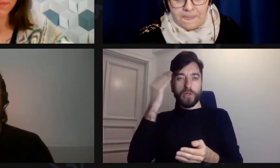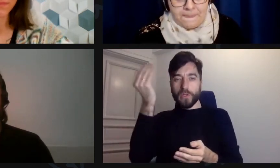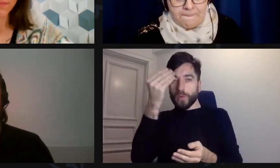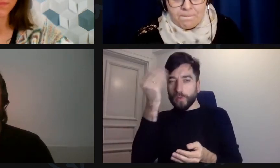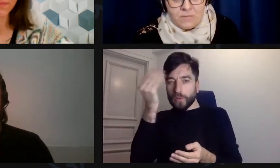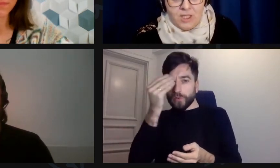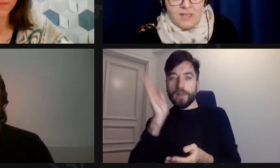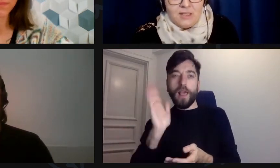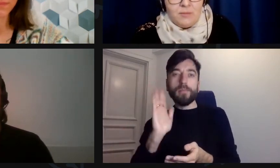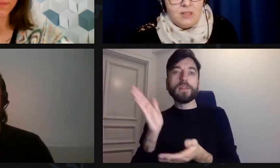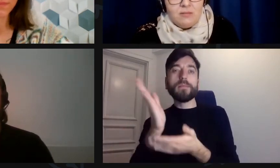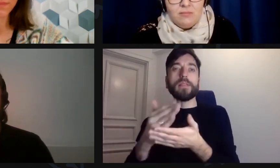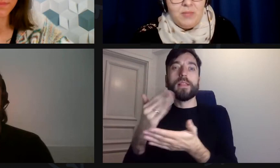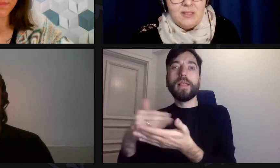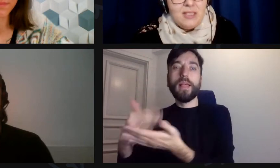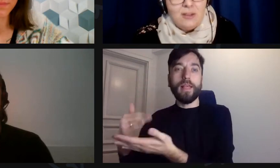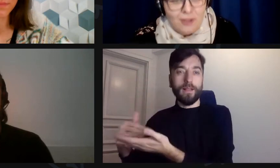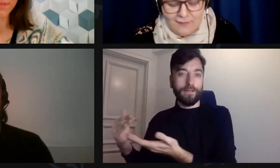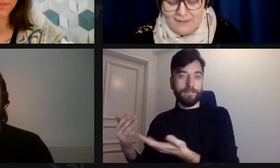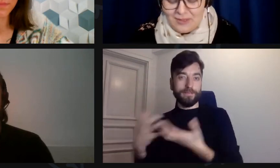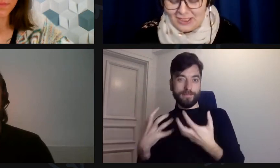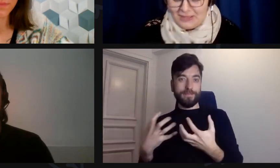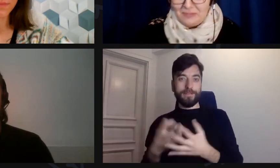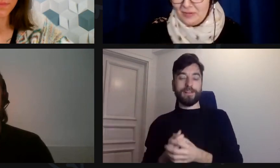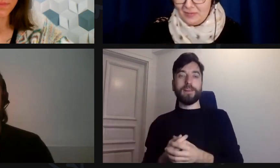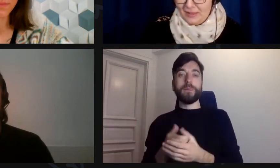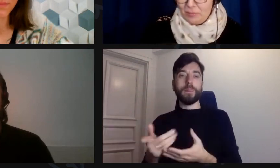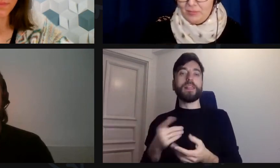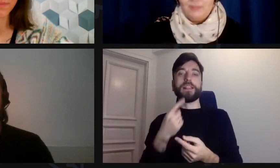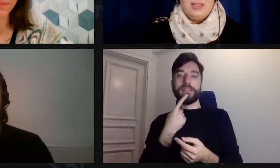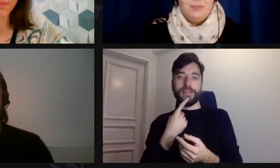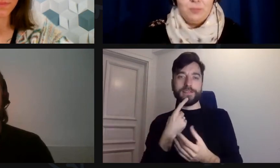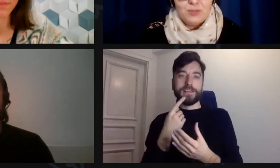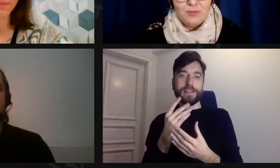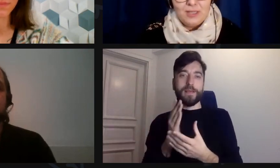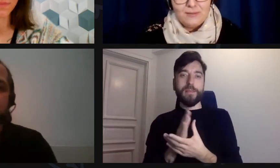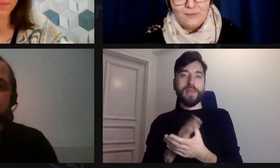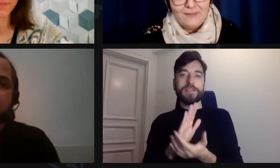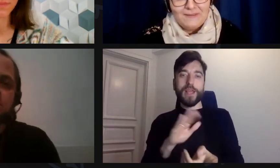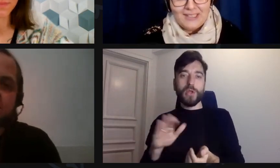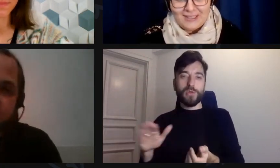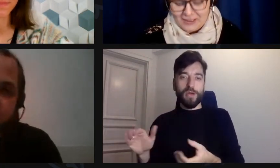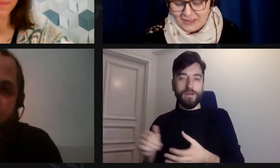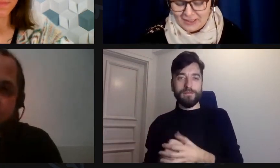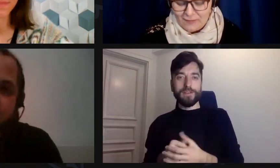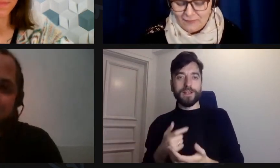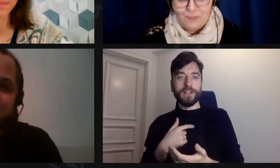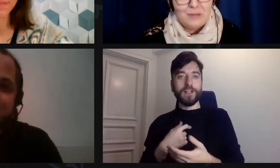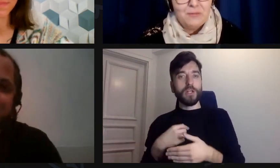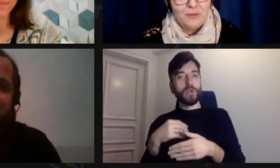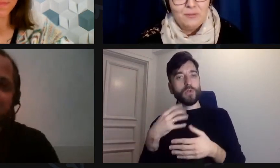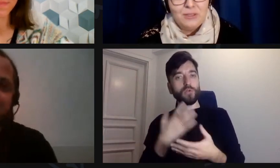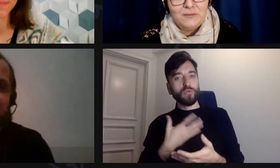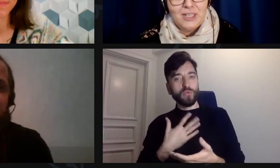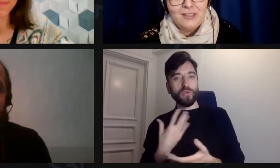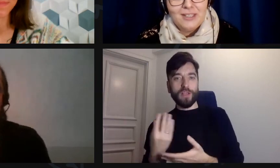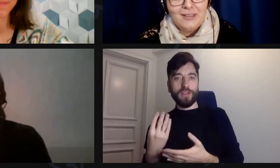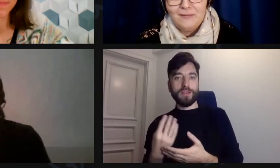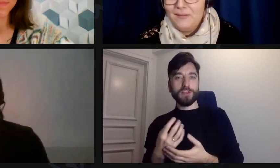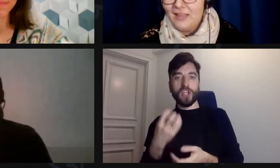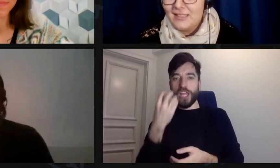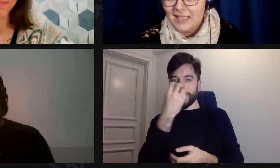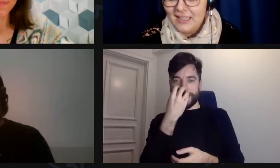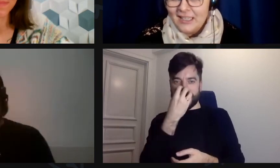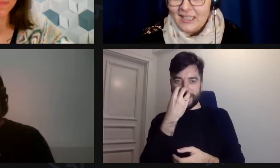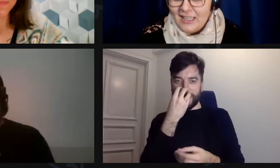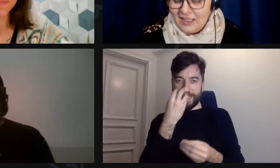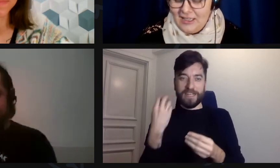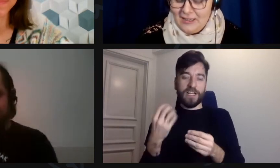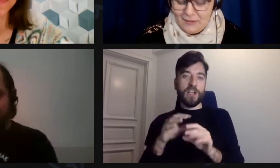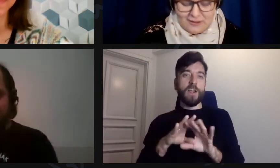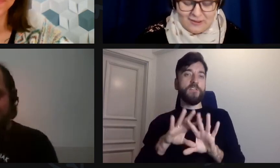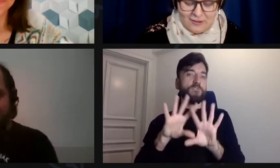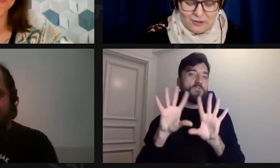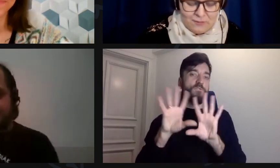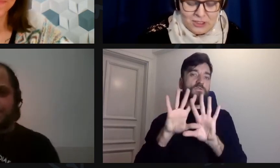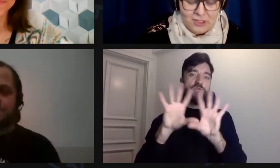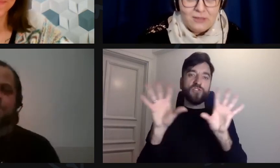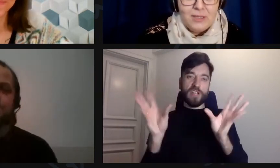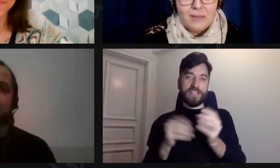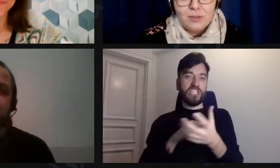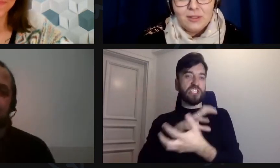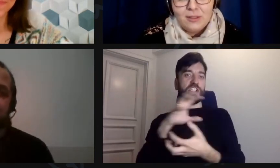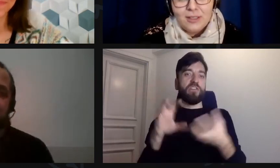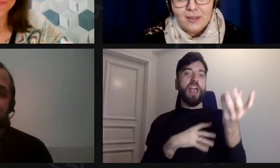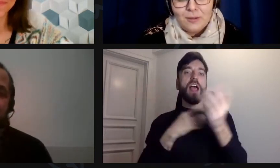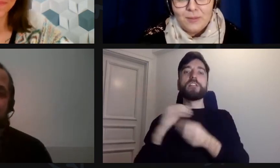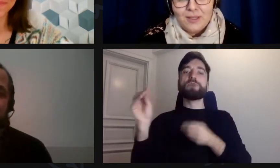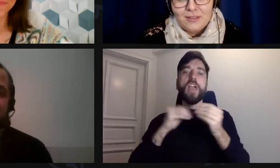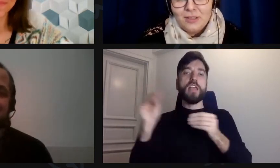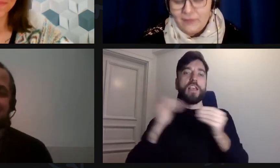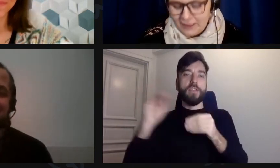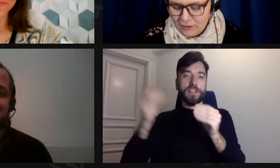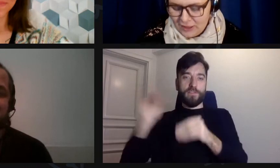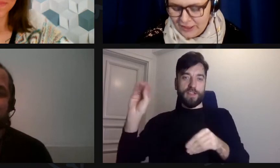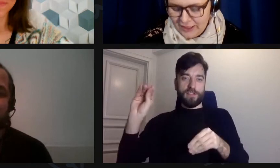Język międzynarodowy, mam taki postulat – że cyrku powinno być wszędzie więcej i odbieram to jako niefajne określenie,